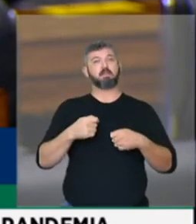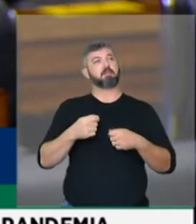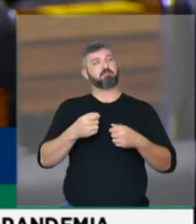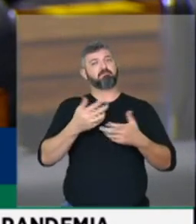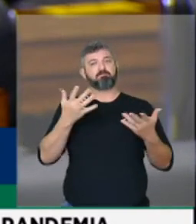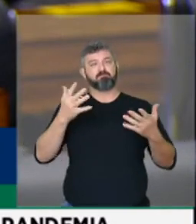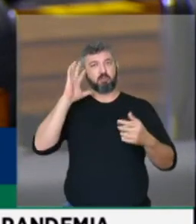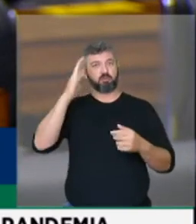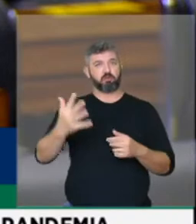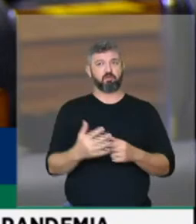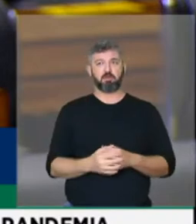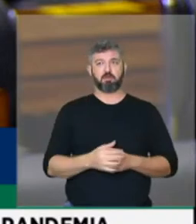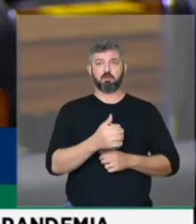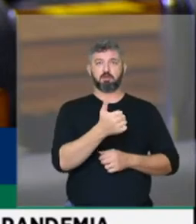POSICIONAR. SÃO 116 MILHÕES DE BRASILEIROS, DEPUTADO